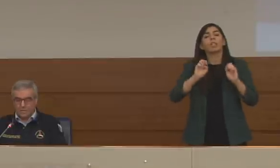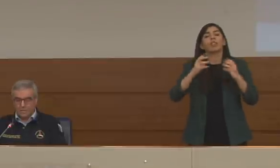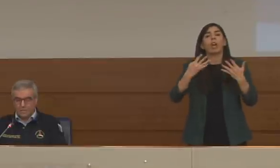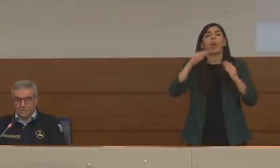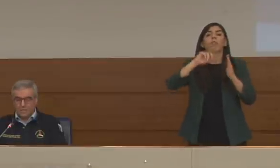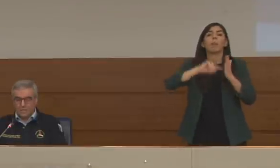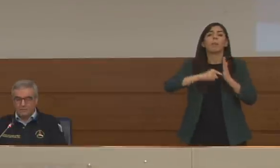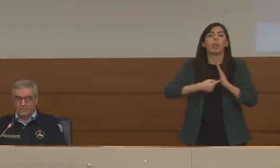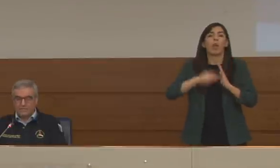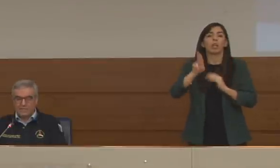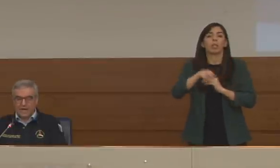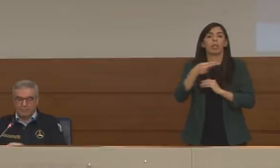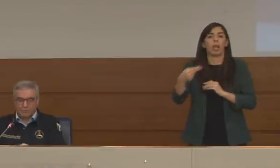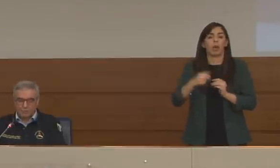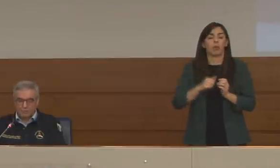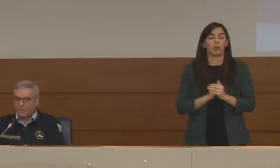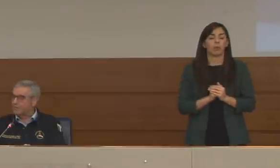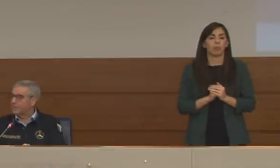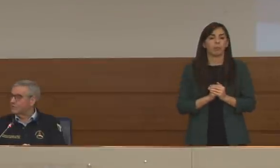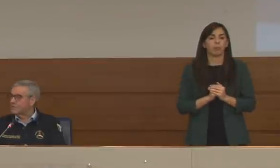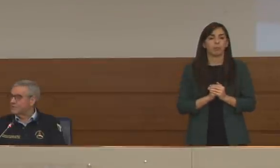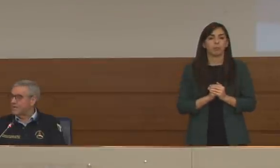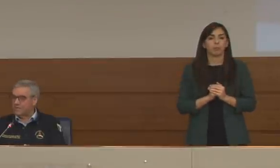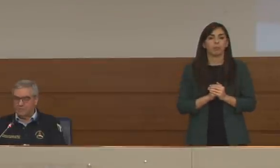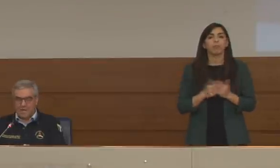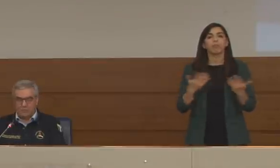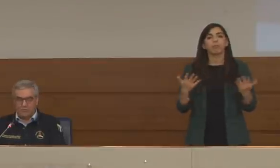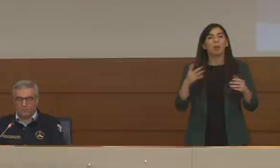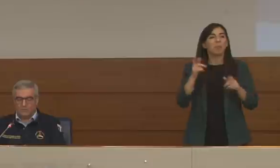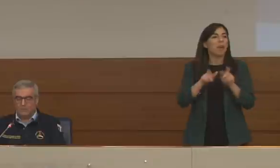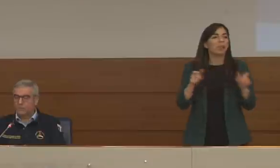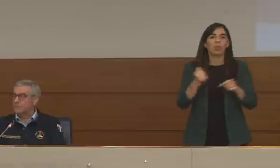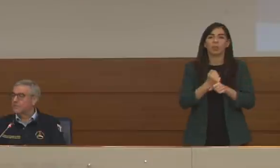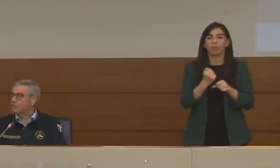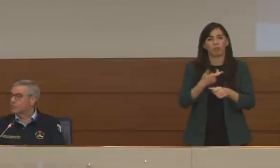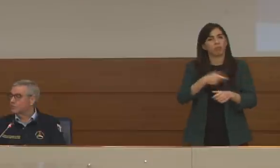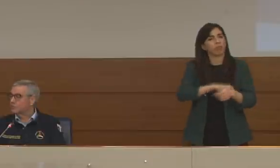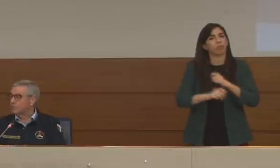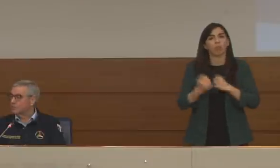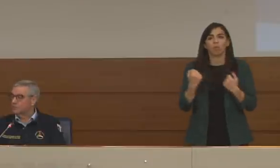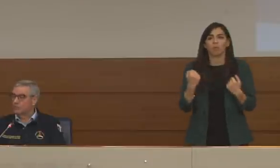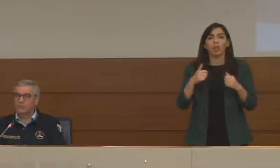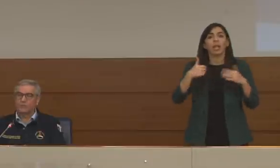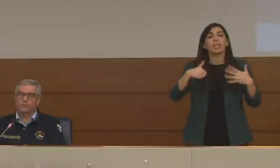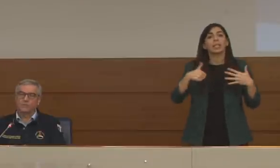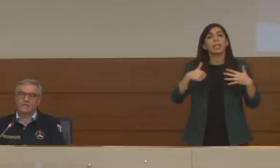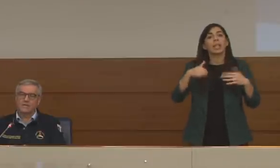Le forze in campo sono sempre consistenti. Abbiamo 16.281 volontari